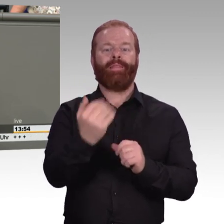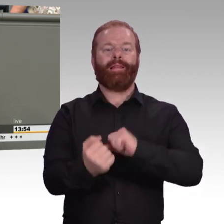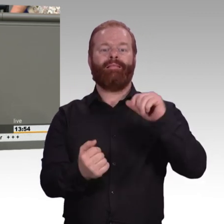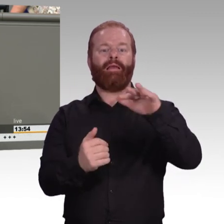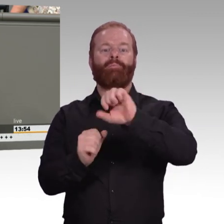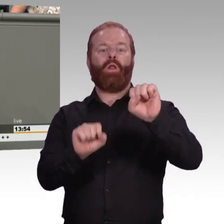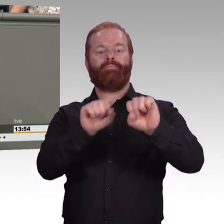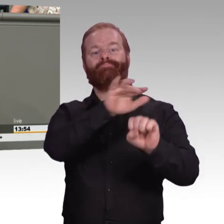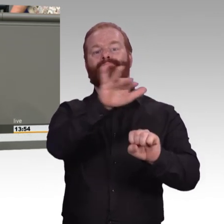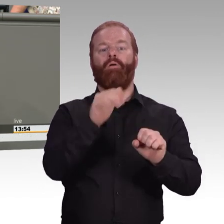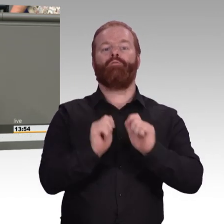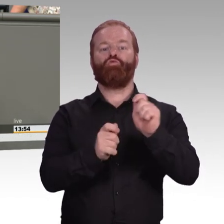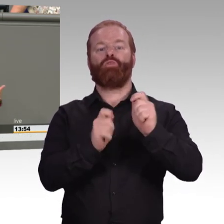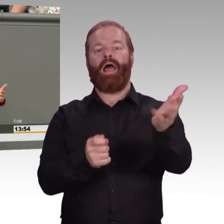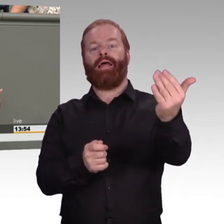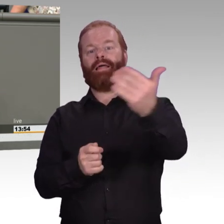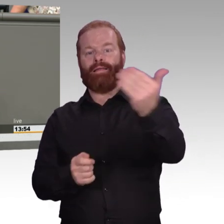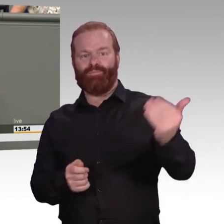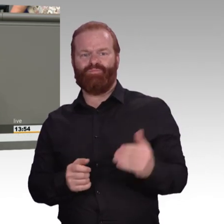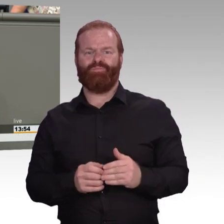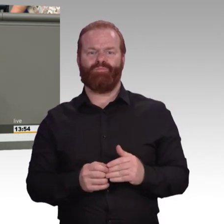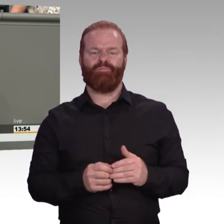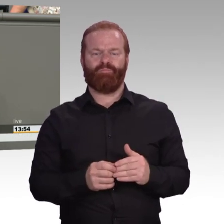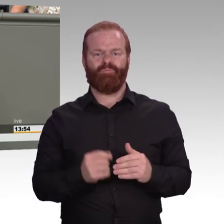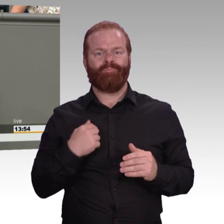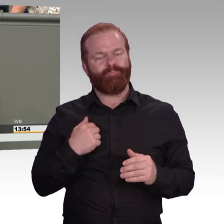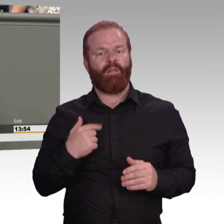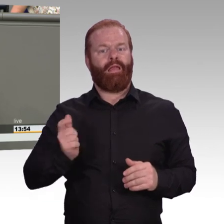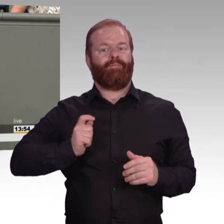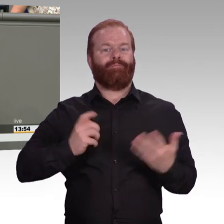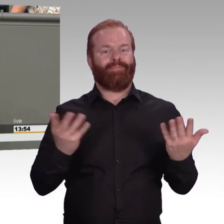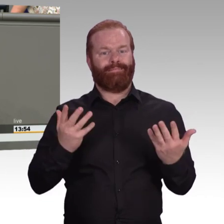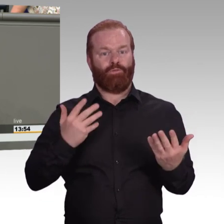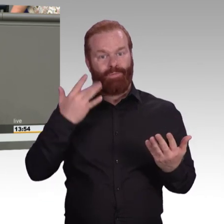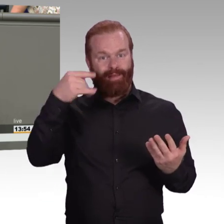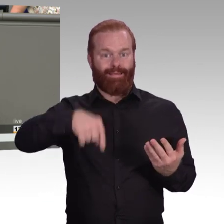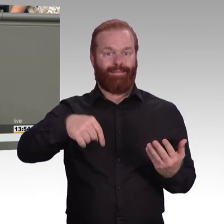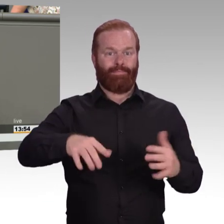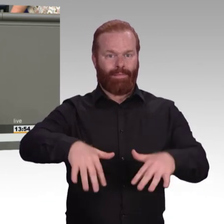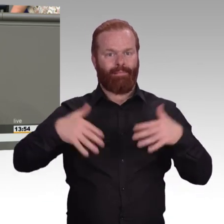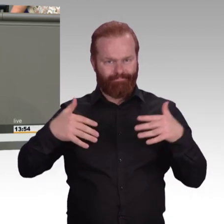zu beschließen, um dann mehrere Parallele im Verfahren zu haben. Den Formulierungsvorschlag der Arbeitsgruppe,